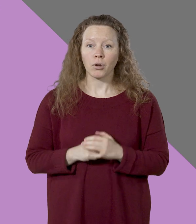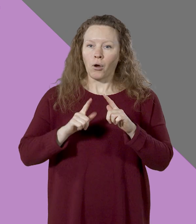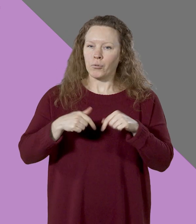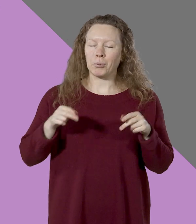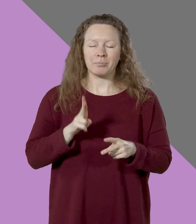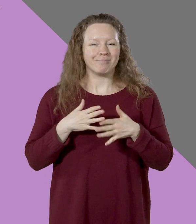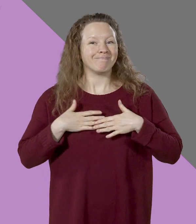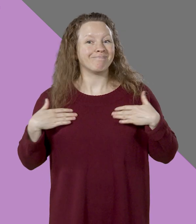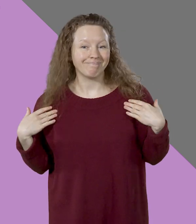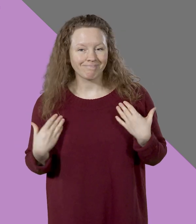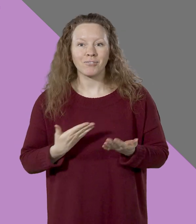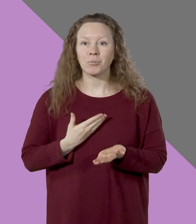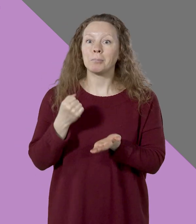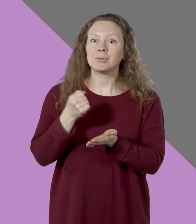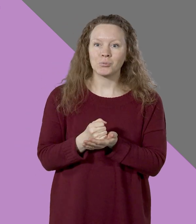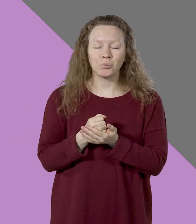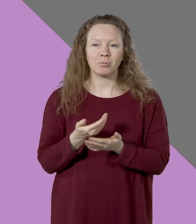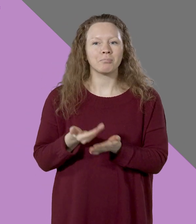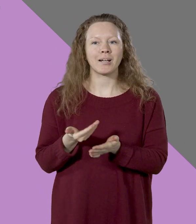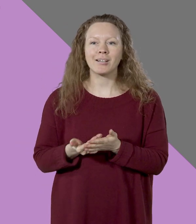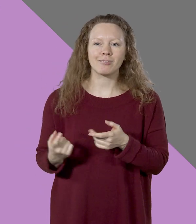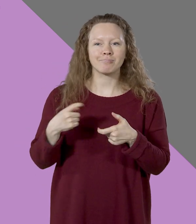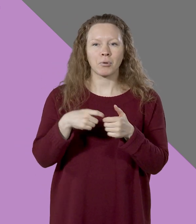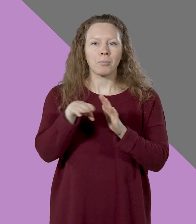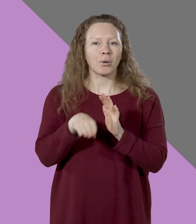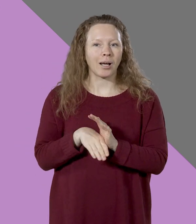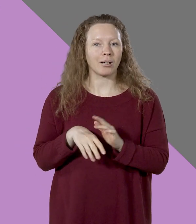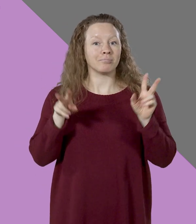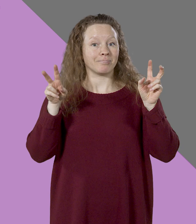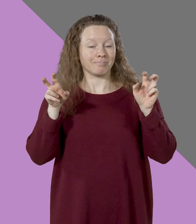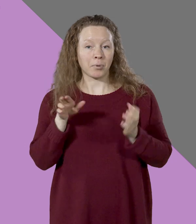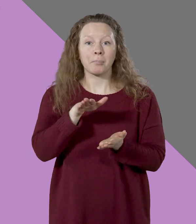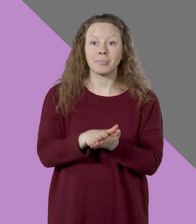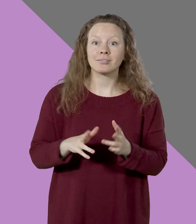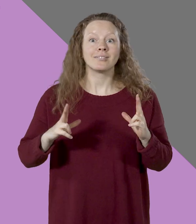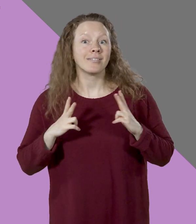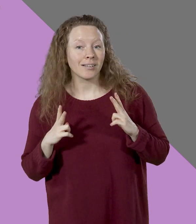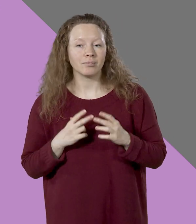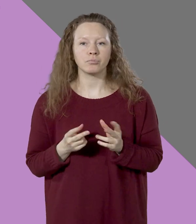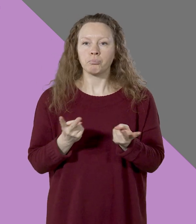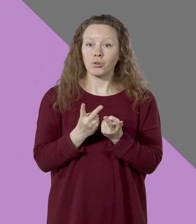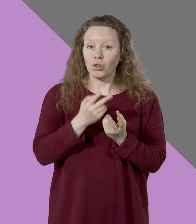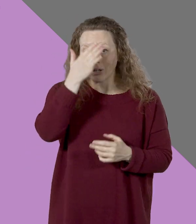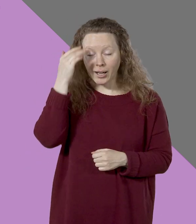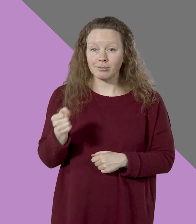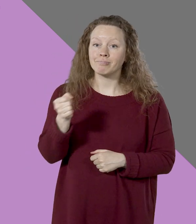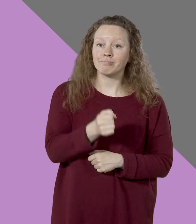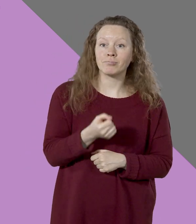Vi på förbundet är speciellt glada över beslutet om pengar - från programmet Platsen är ledig, vilket gör det möjligt att anställa -